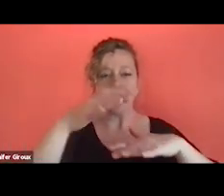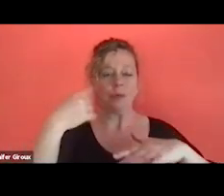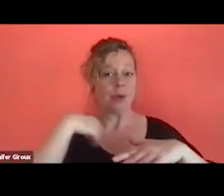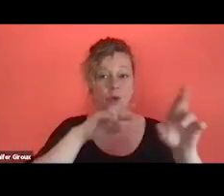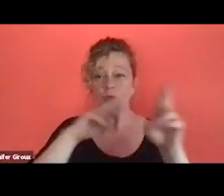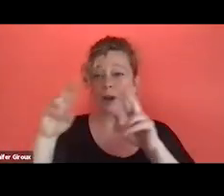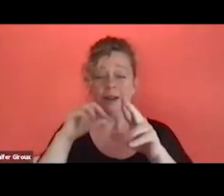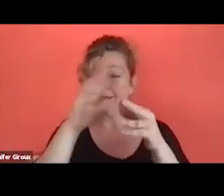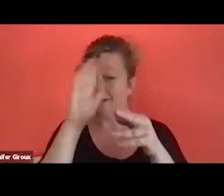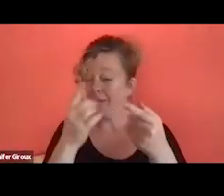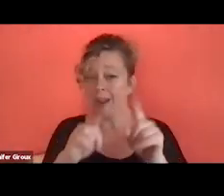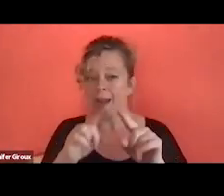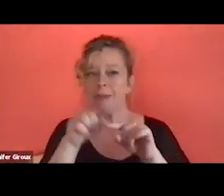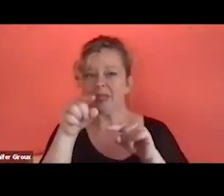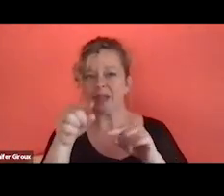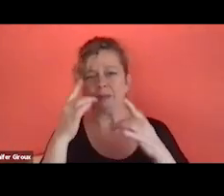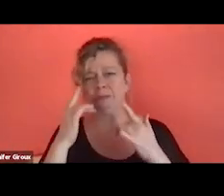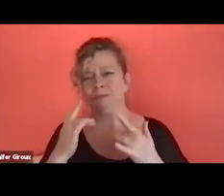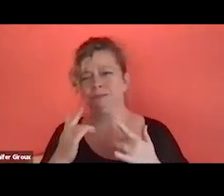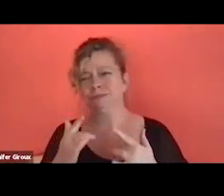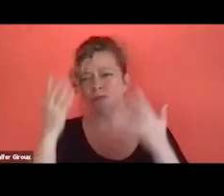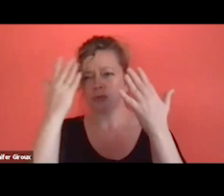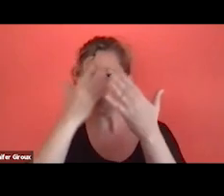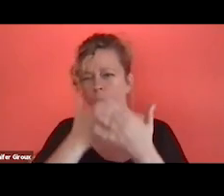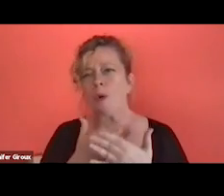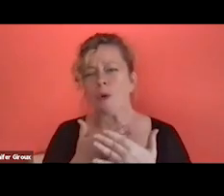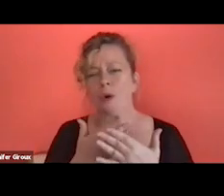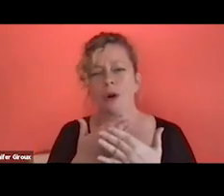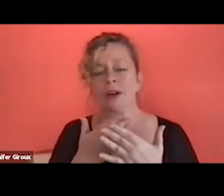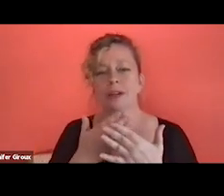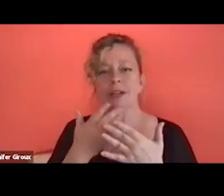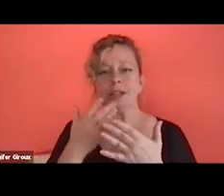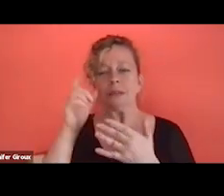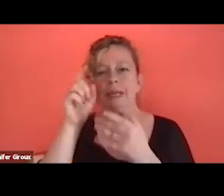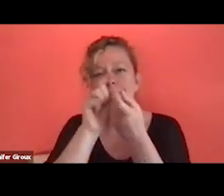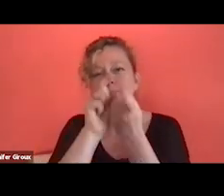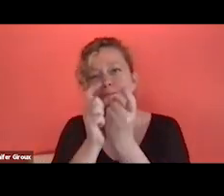Y este estacionamiento es un poco deprimente, un poco oscuro. Así que tuvimos que evolucionar sobre la marcha